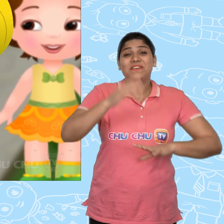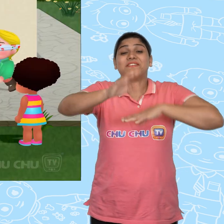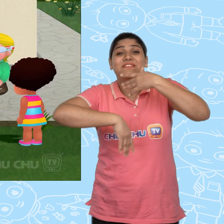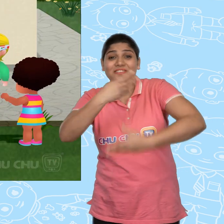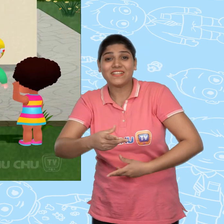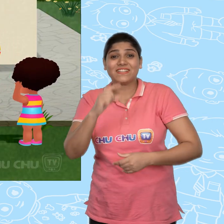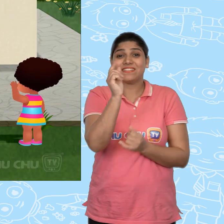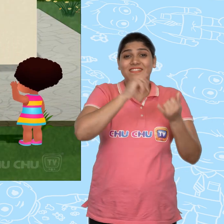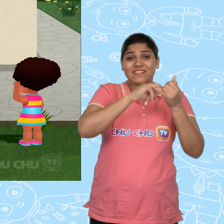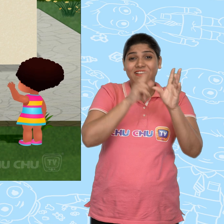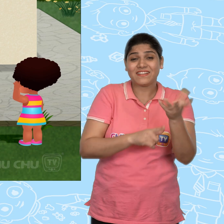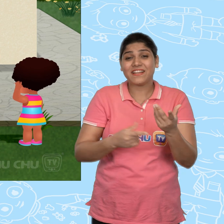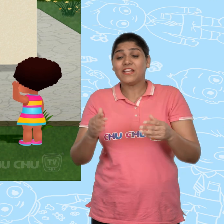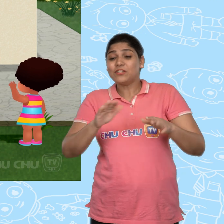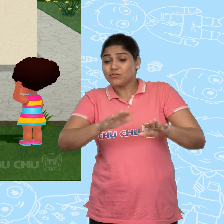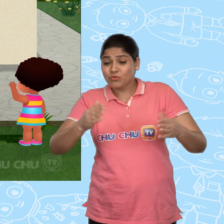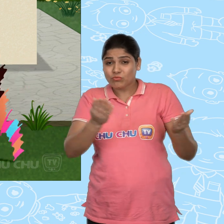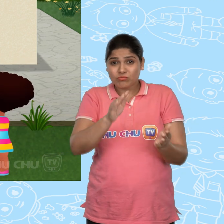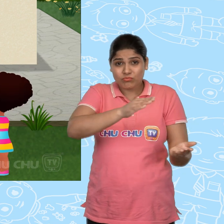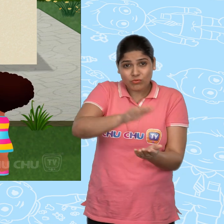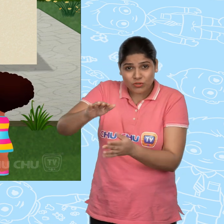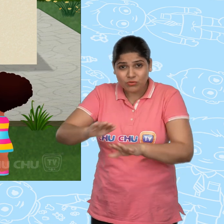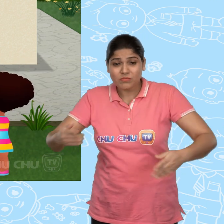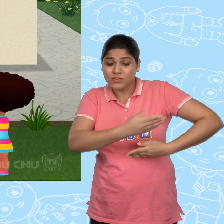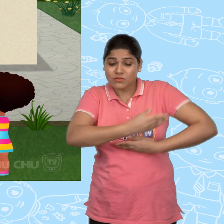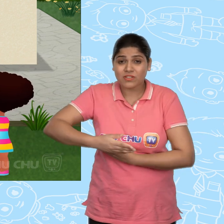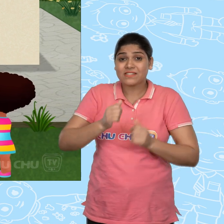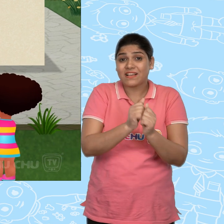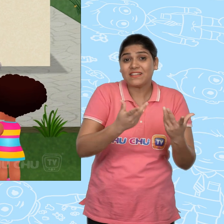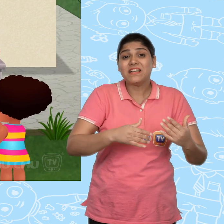और फिर, Cusslyने छोटे बच्चों के साथ अच्छे से पेश आना शुरू किया.